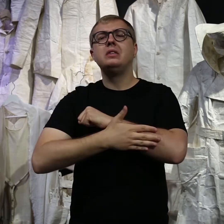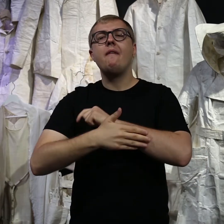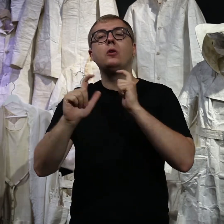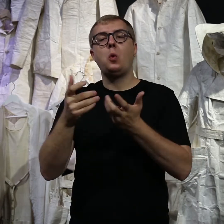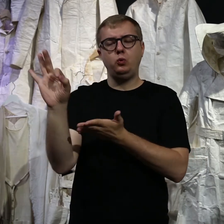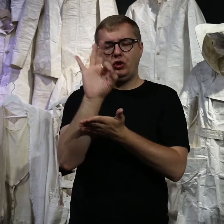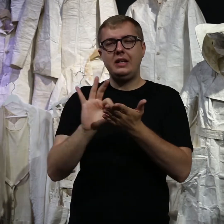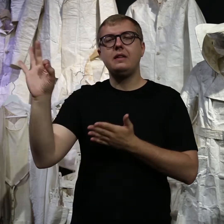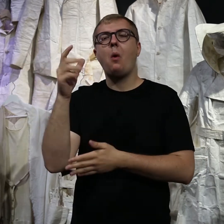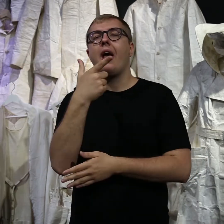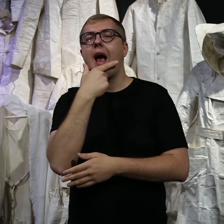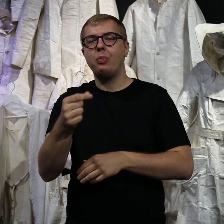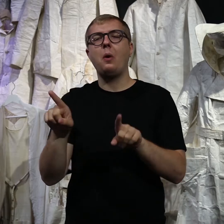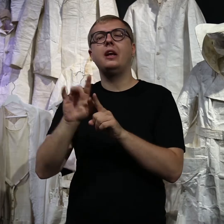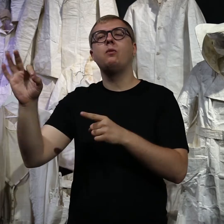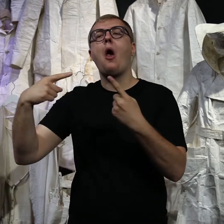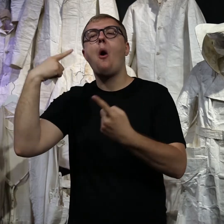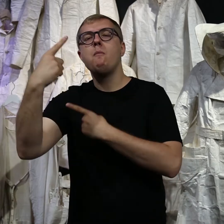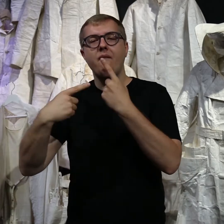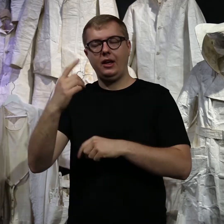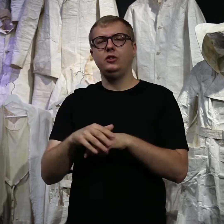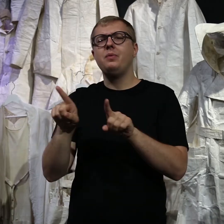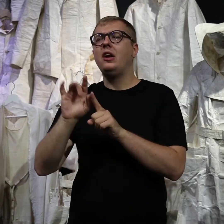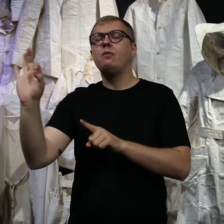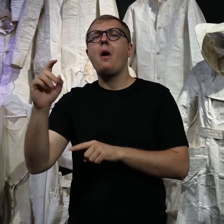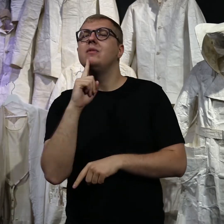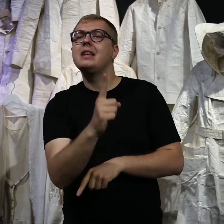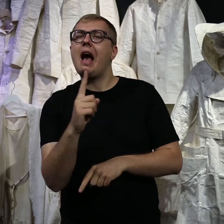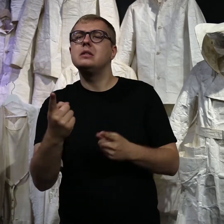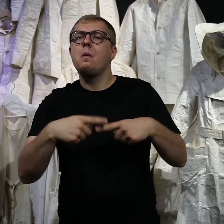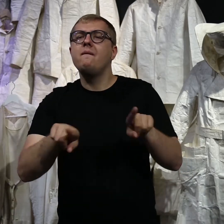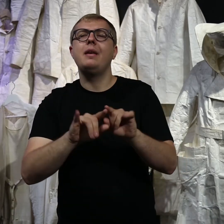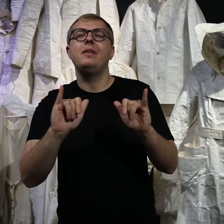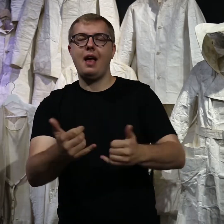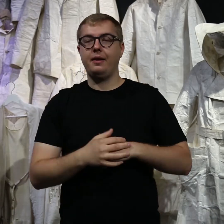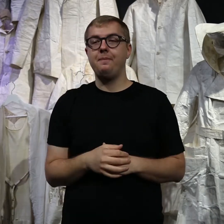na podstawie szkiców Kantora i jego opowieści, wskazówek.